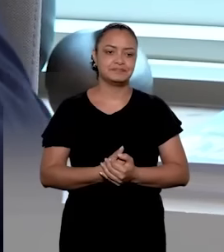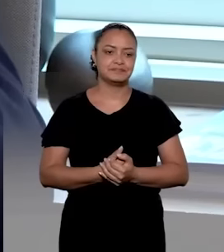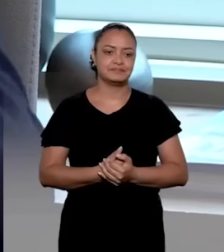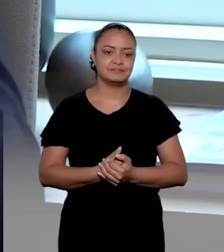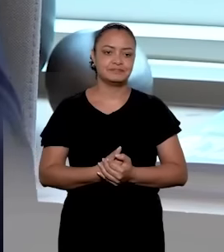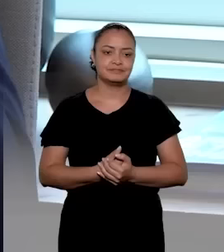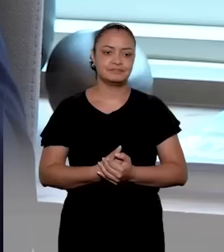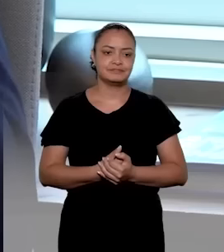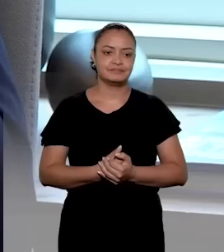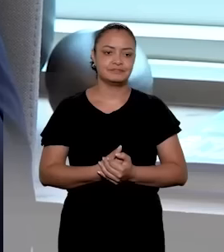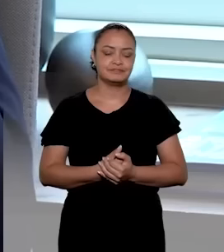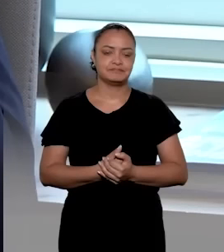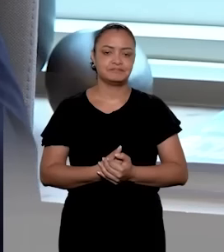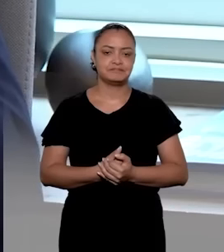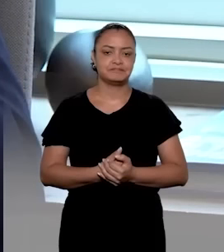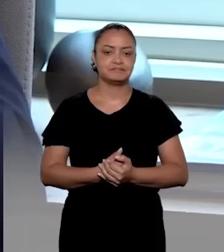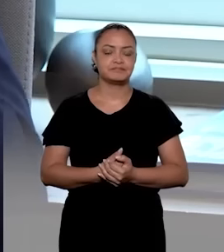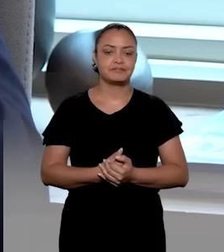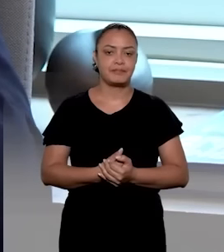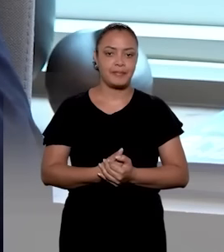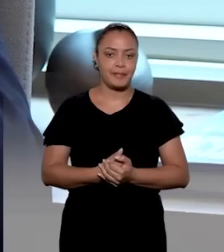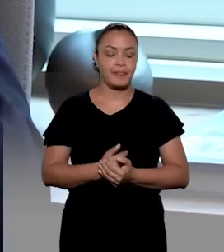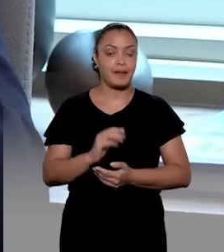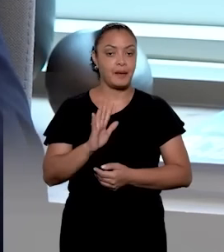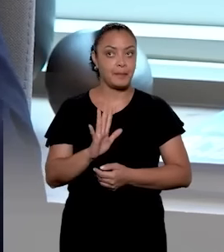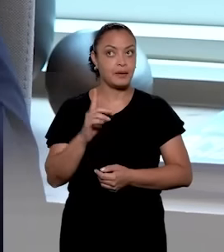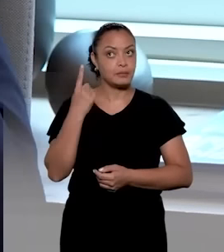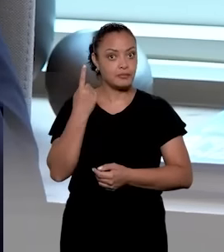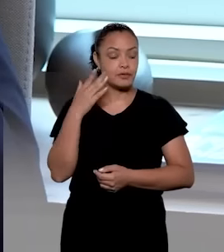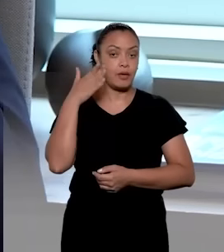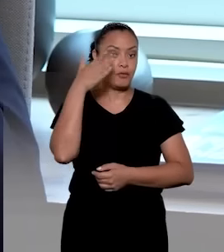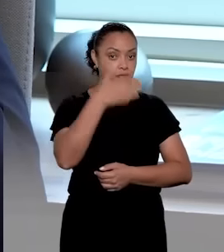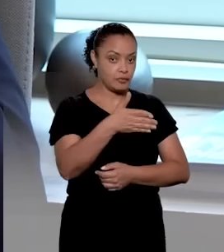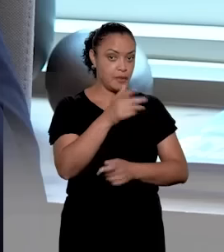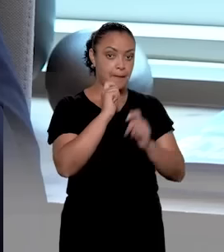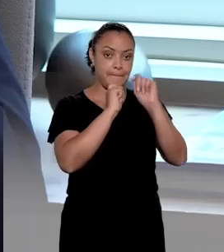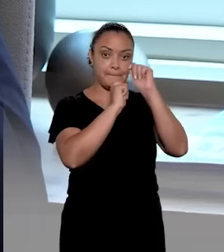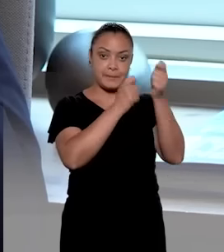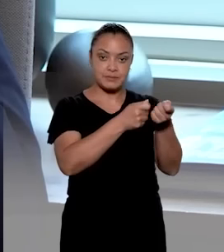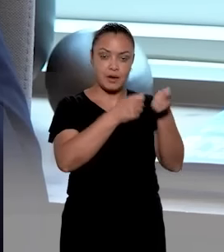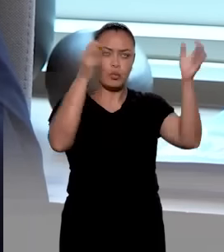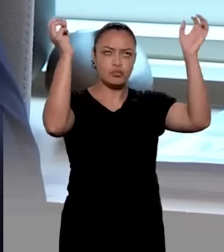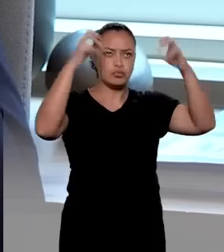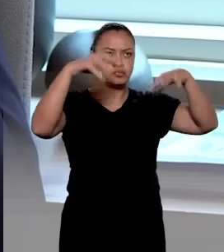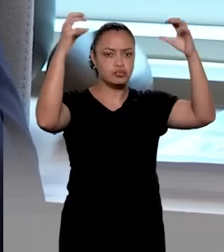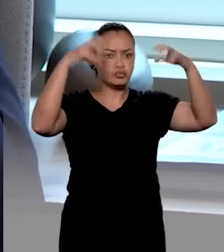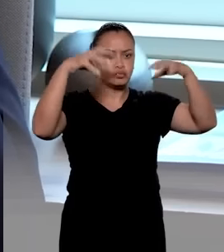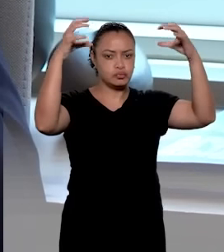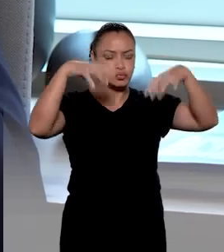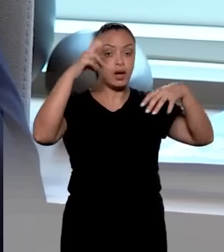extraordinária. Adorava, todo ano ia para lá. Mas uma vez, nós fomos pescar e choveu muito,